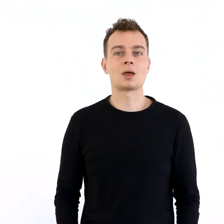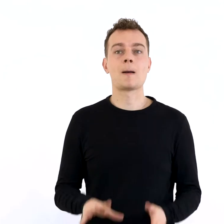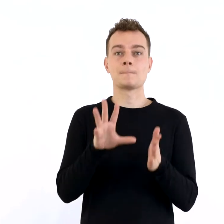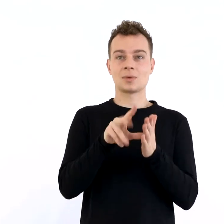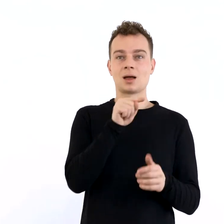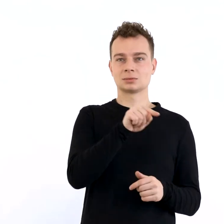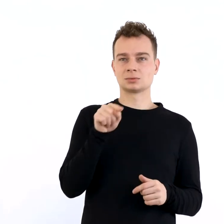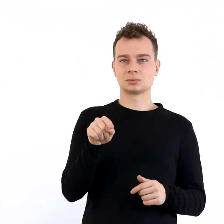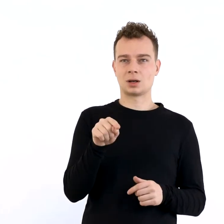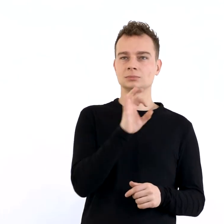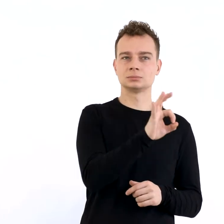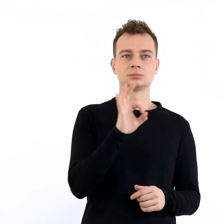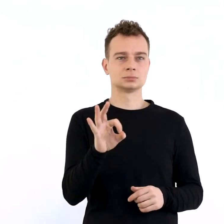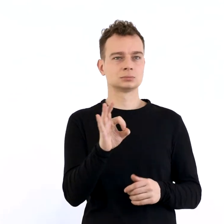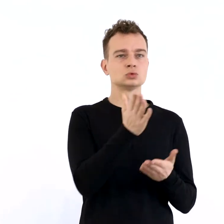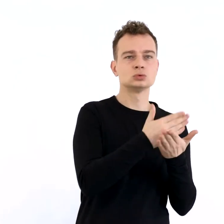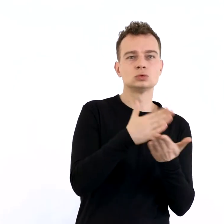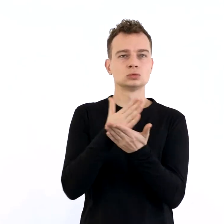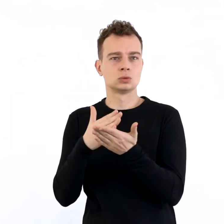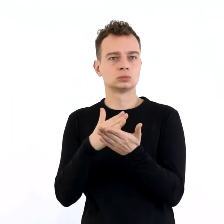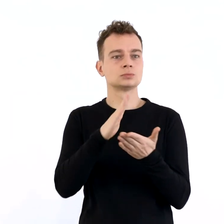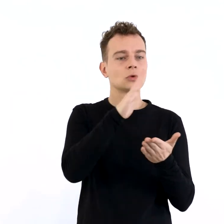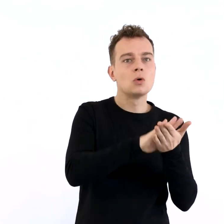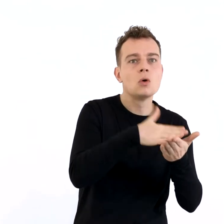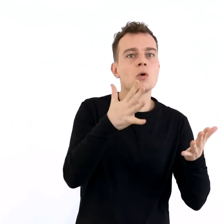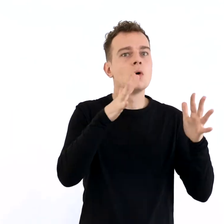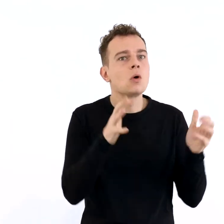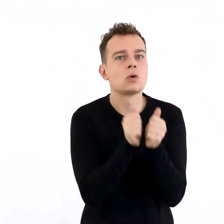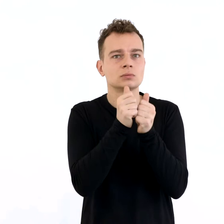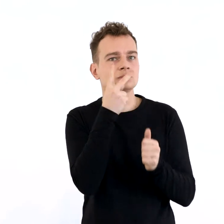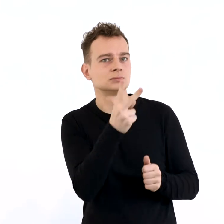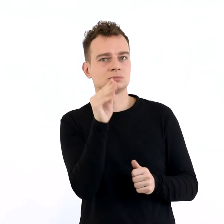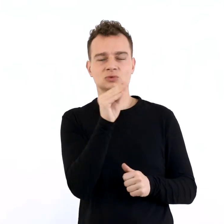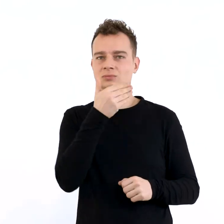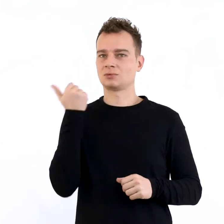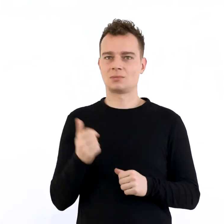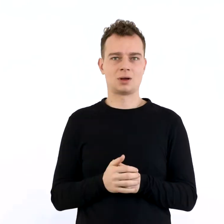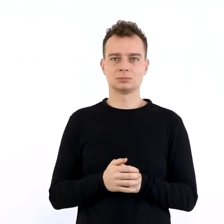Część tych miast nie jest jeszcze odsłonięta.